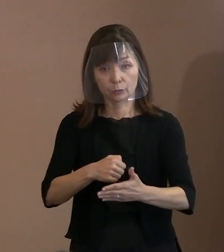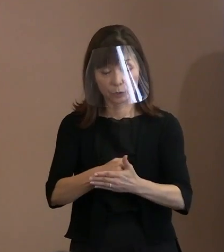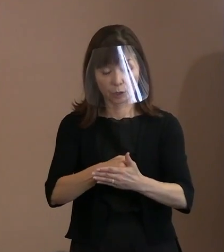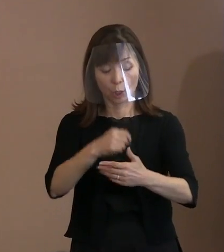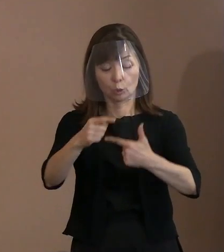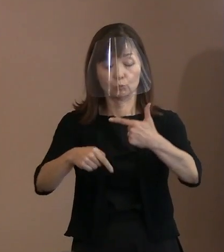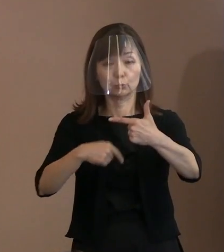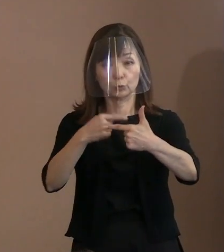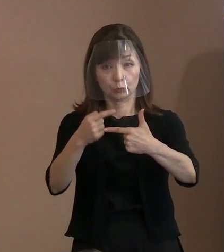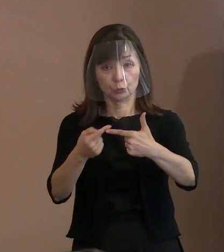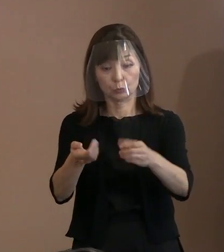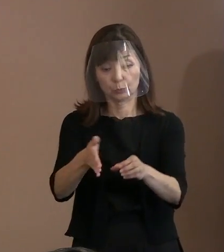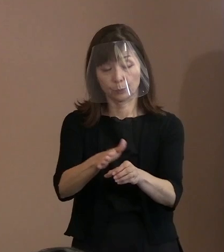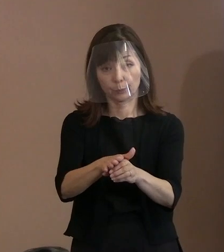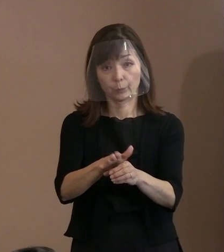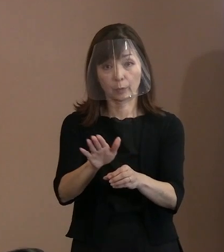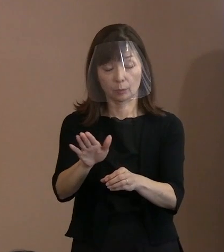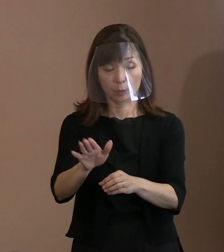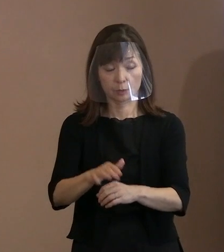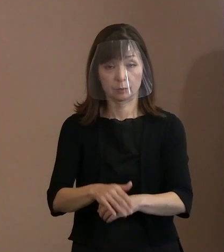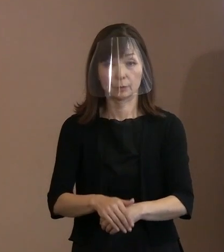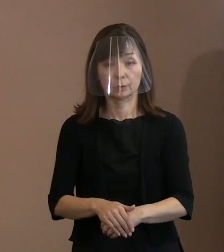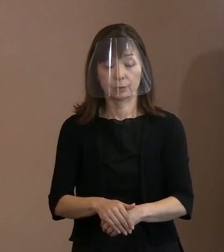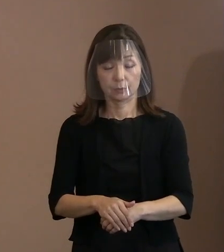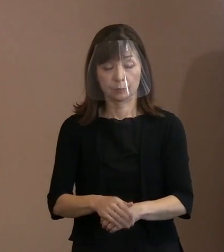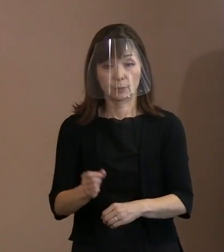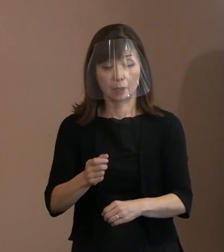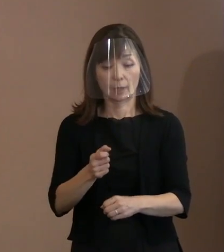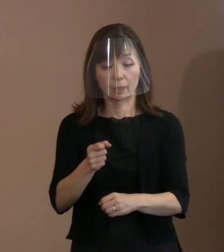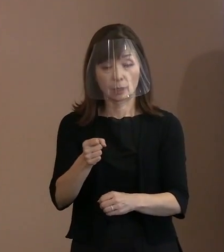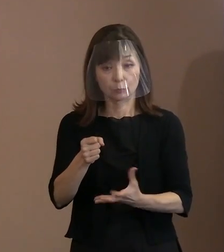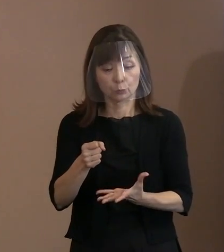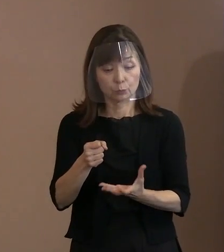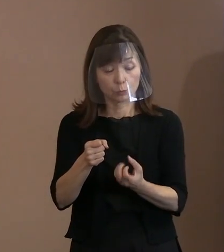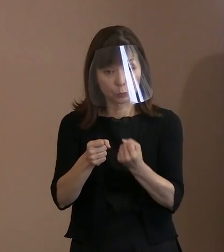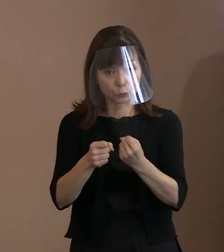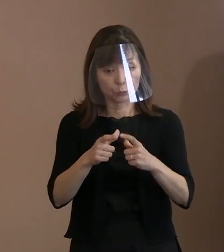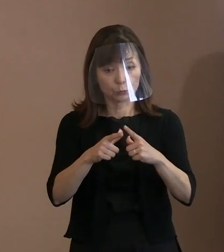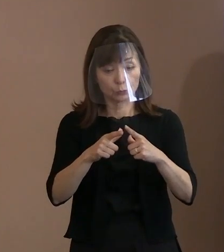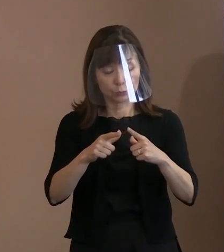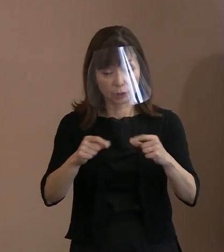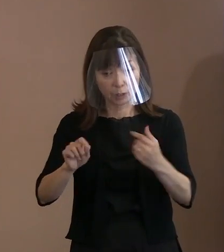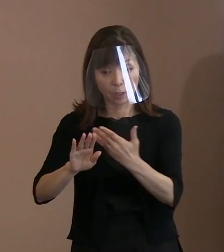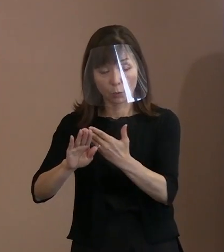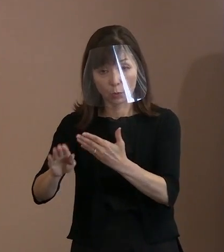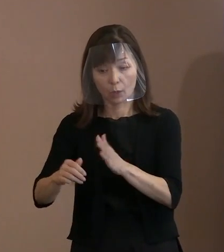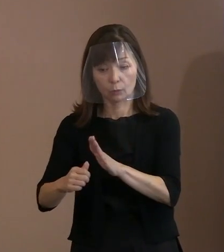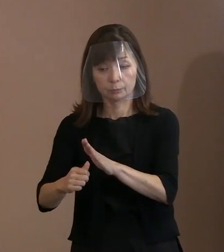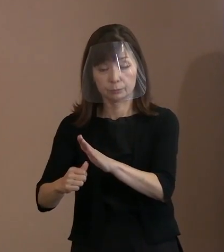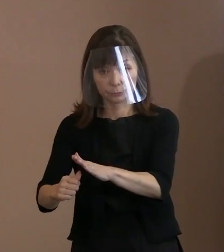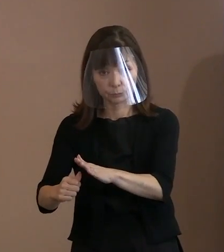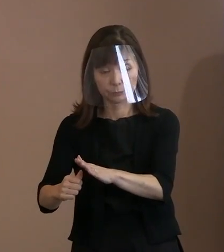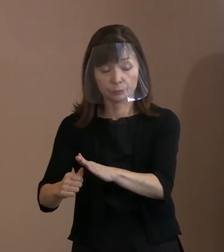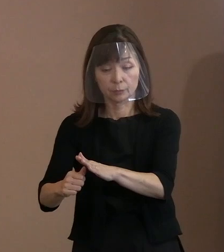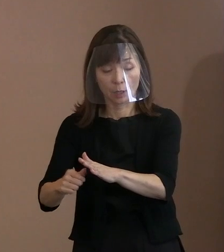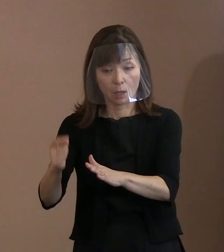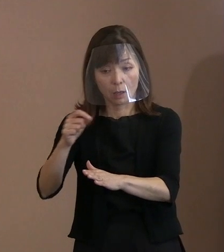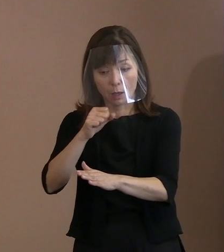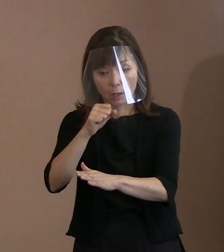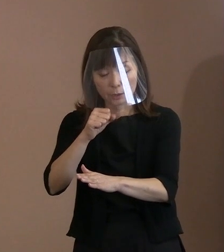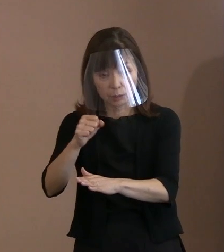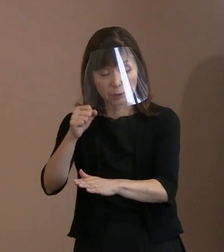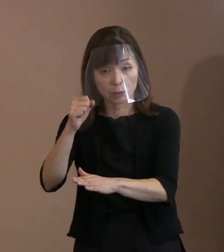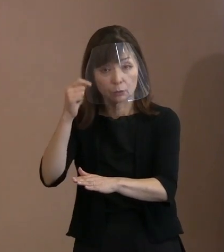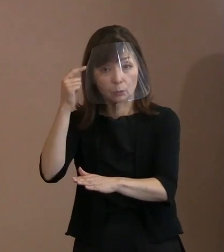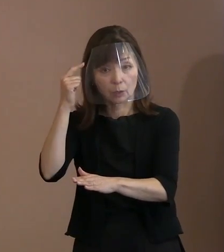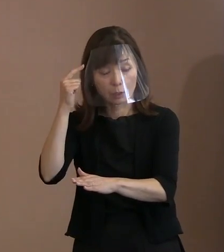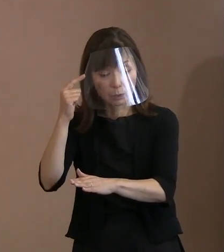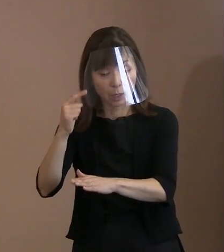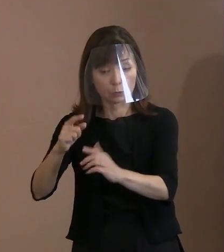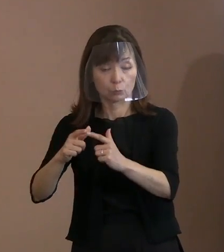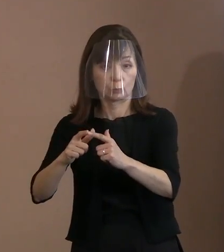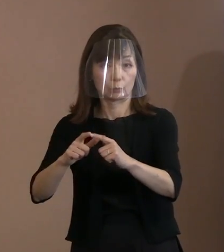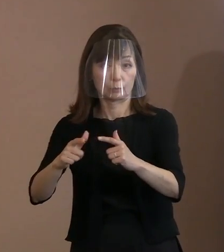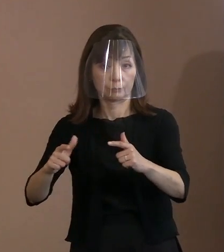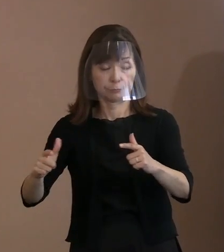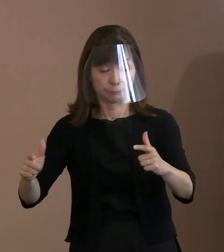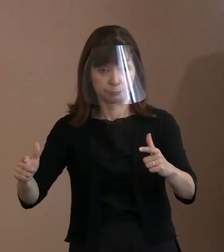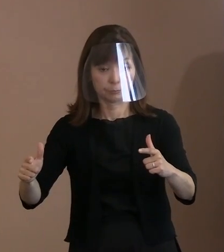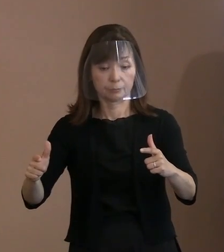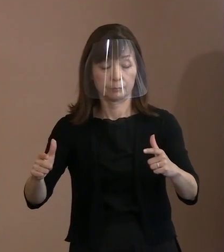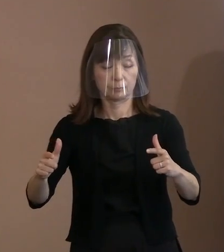また､核抑止力の拡大に理解を示す 傾向にある現下の状況を変える